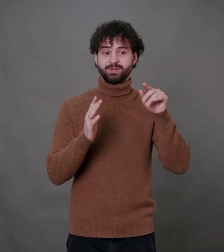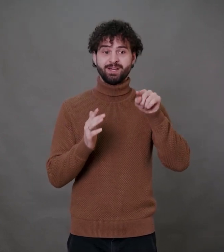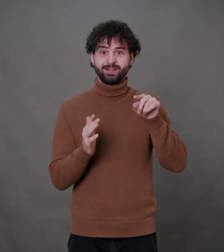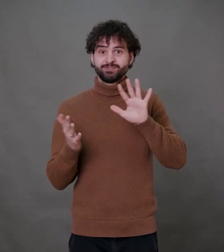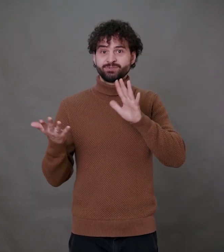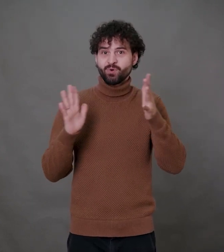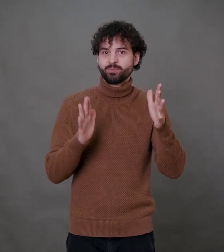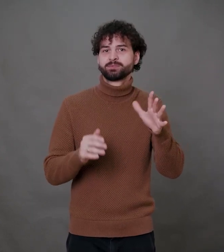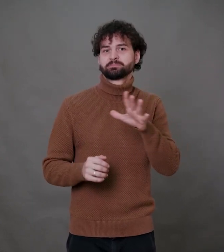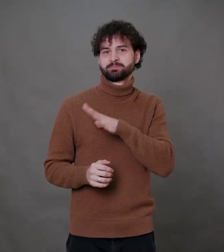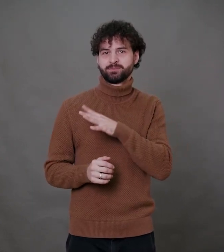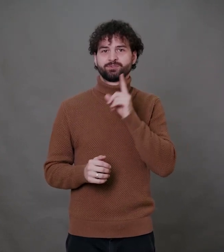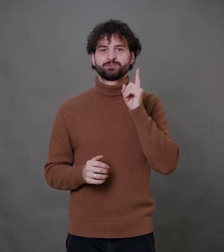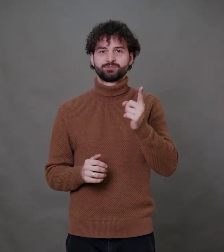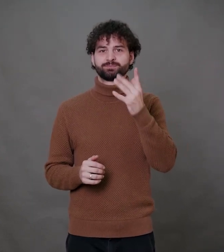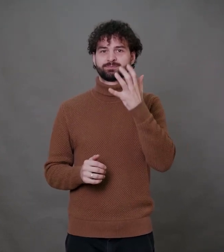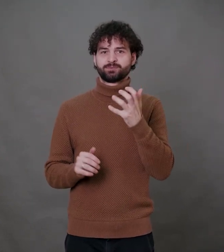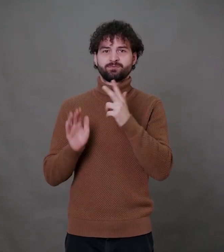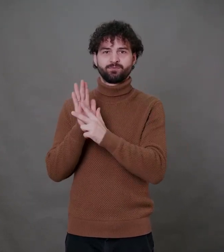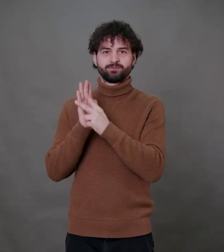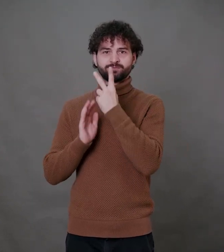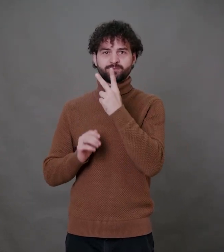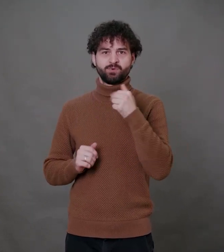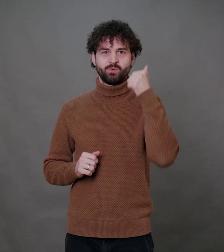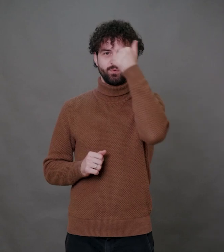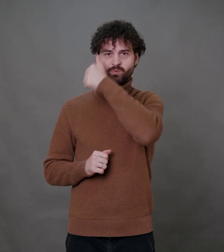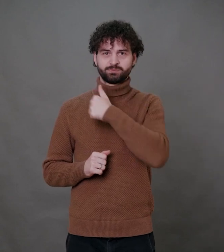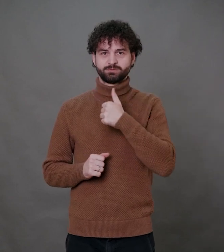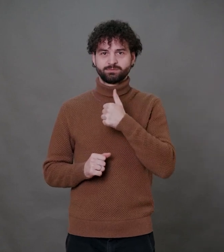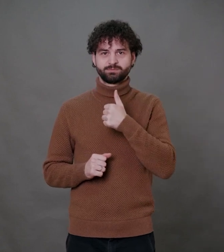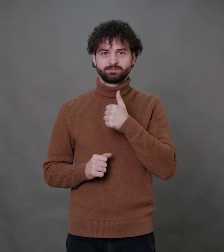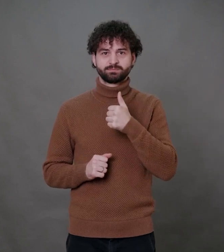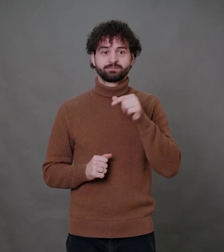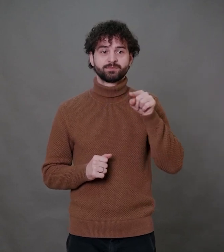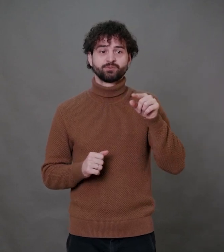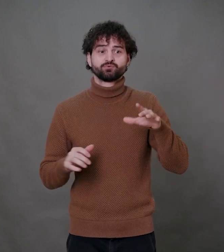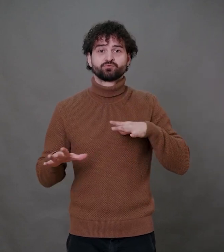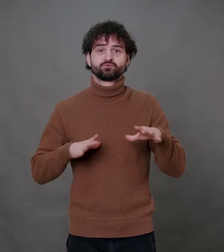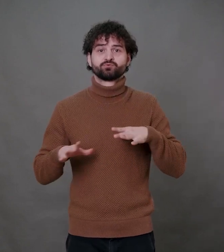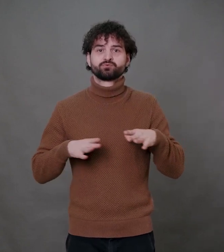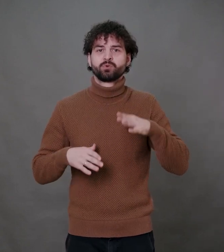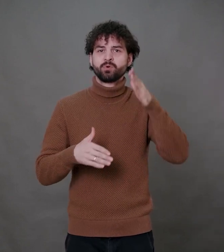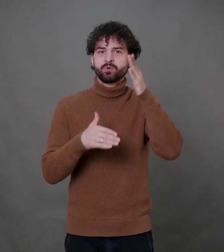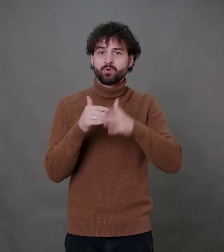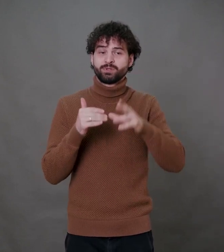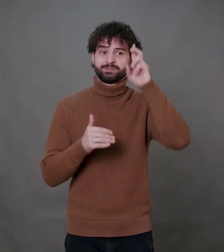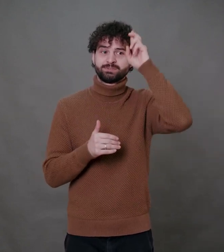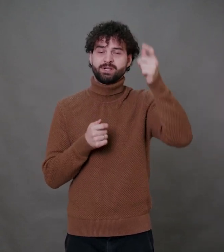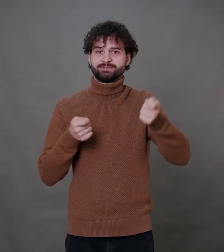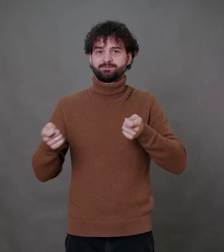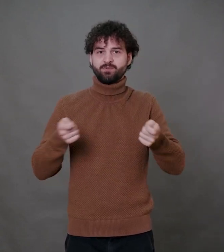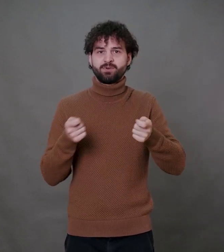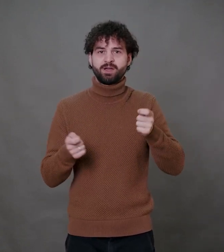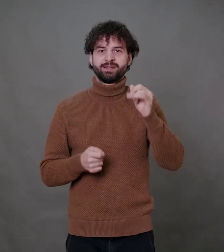Эти события происходили в 1582 году. Это самый конец царствования